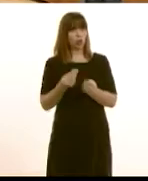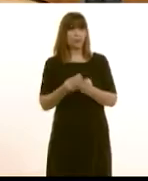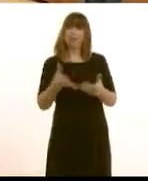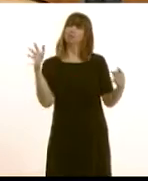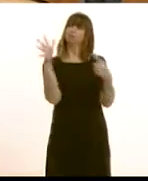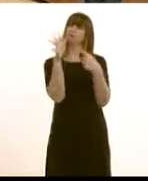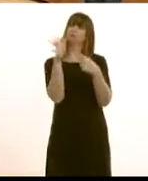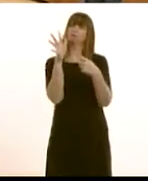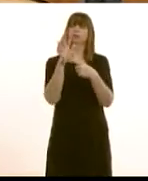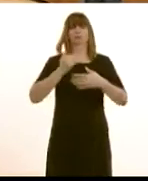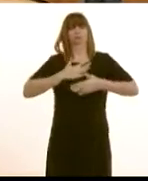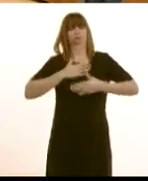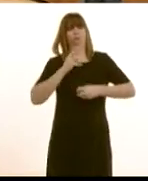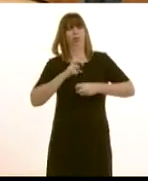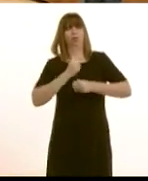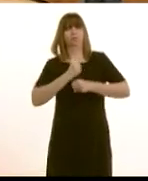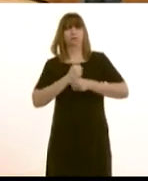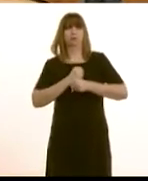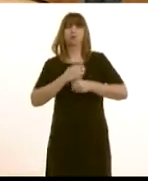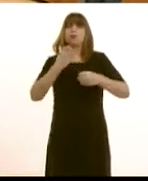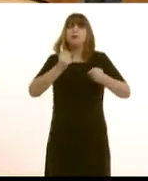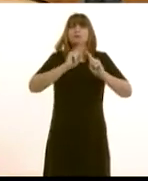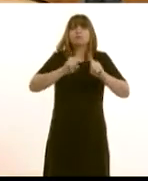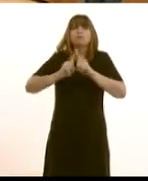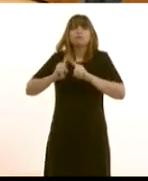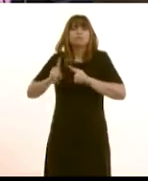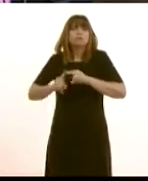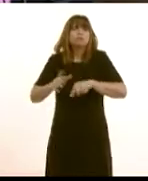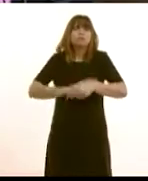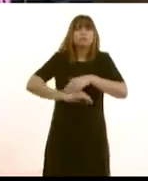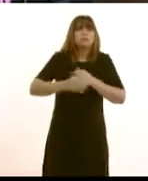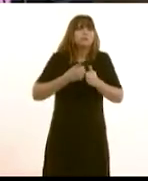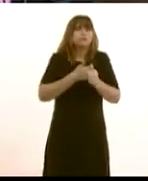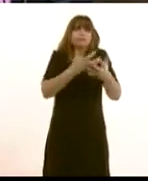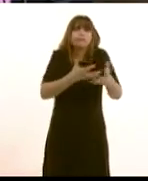camau eang syín cefnogi swyddi, twf ac syín gwellaír amgylchedd busnes ar gyfer sir Benfro